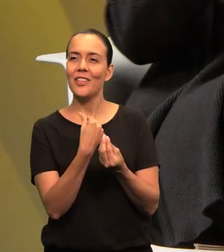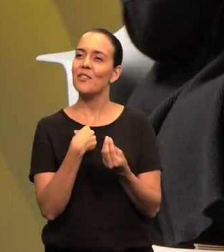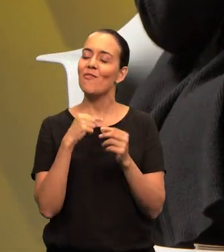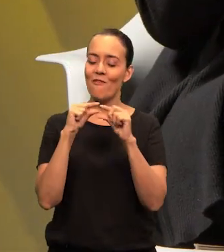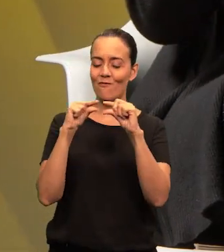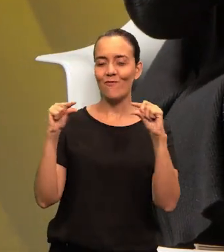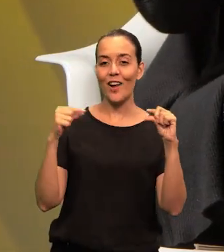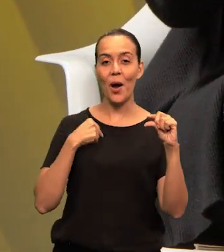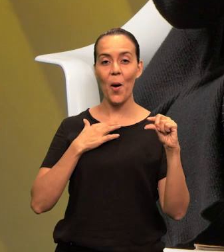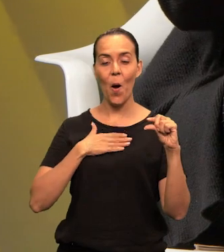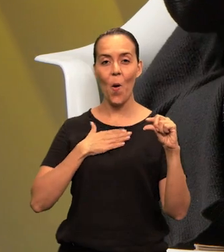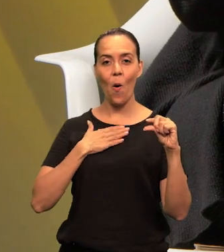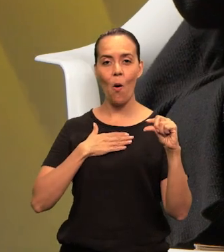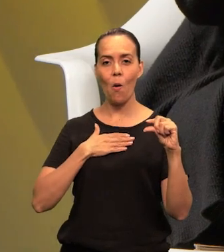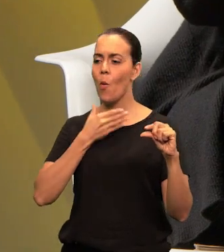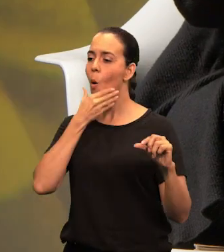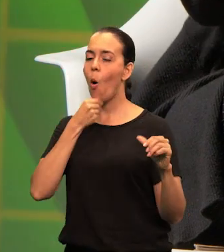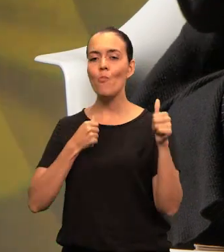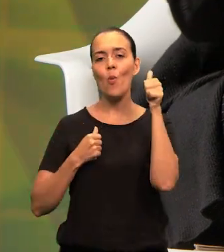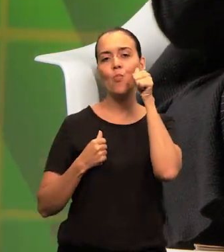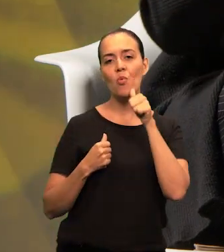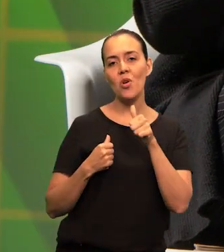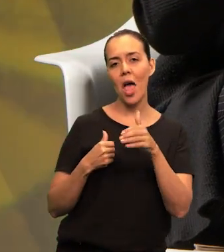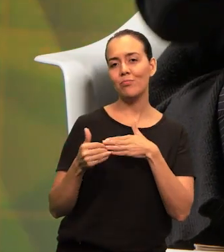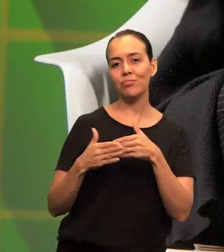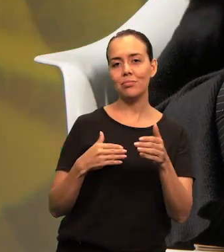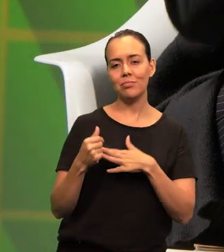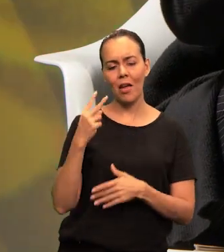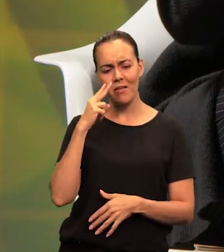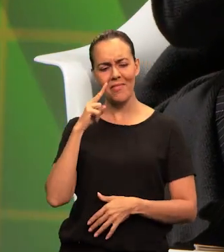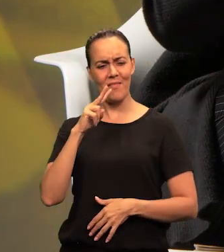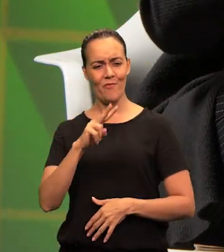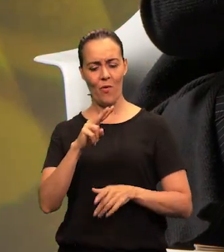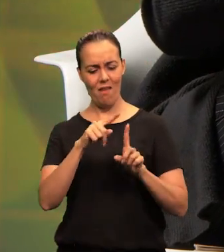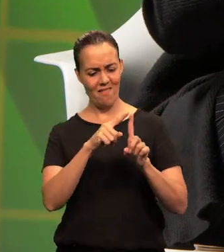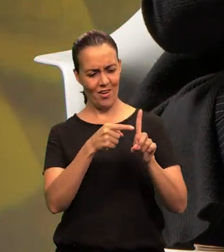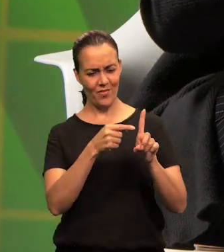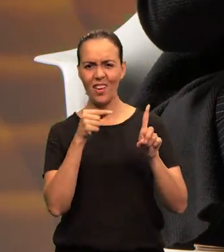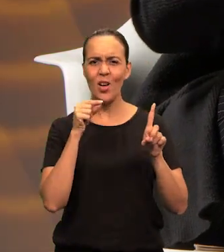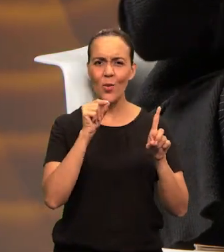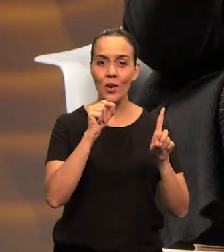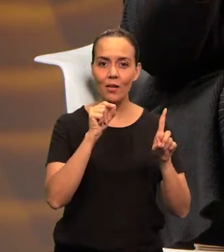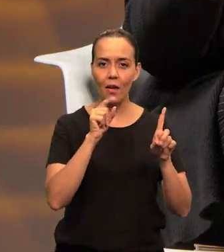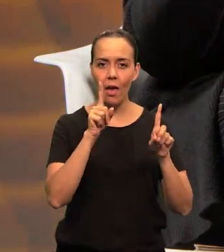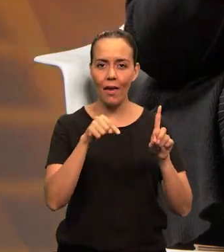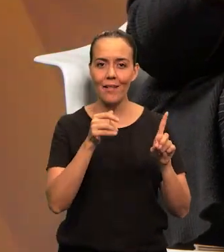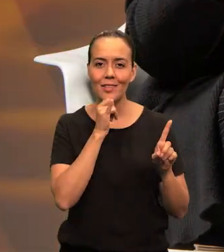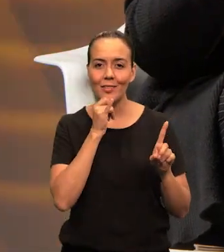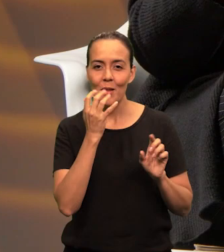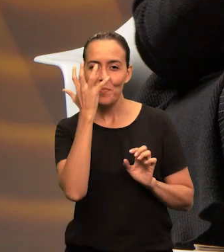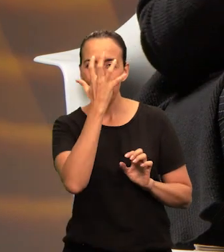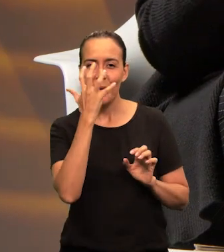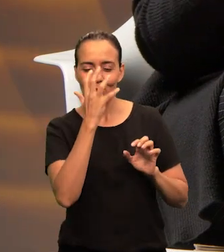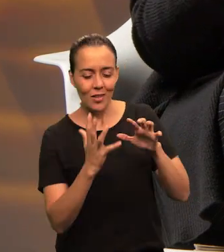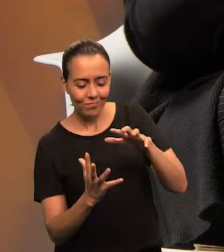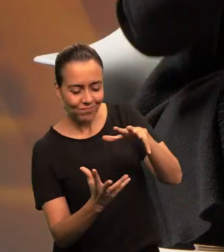porque, eu tenho até uma frasezinha que diz assim: homem ou mulher, quem vê, engravida. Ver é um modo de engravidar, sabe?